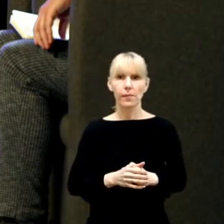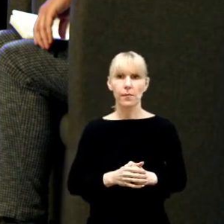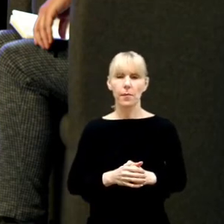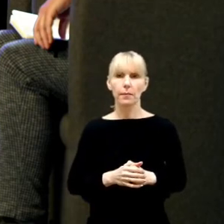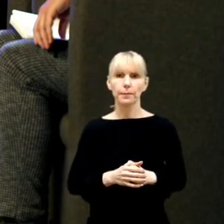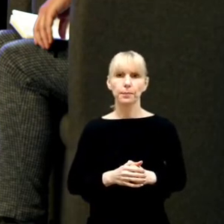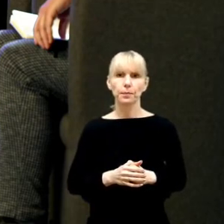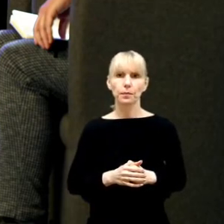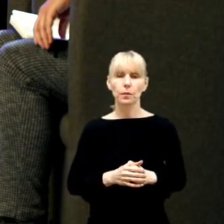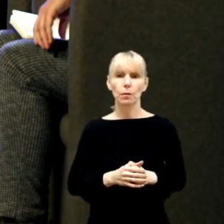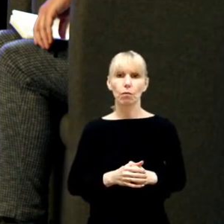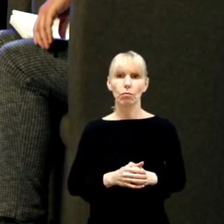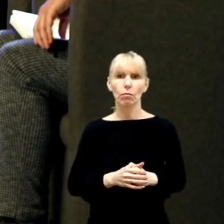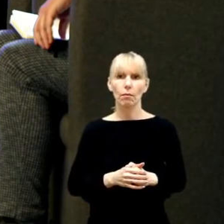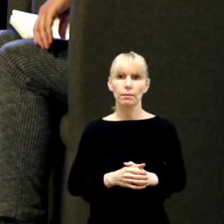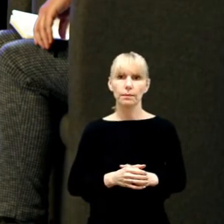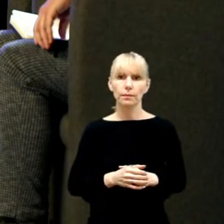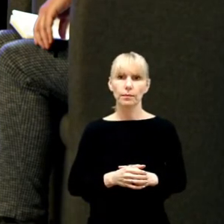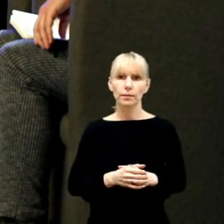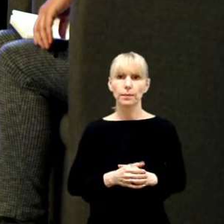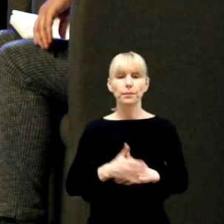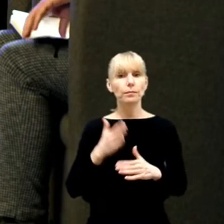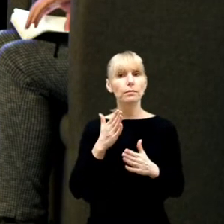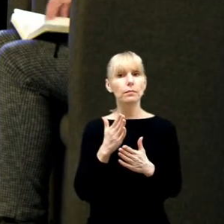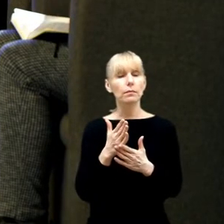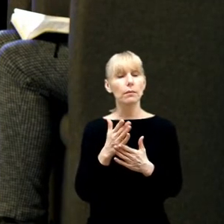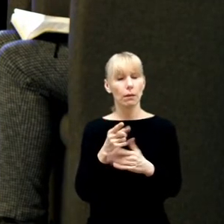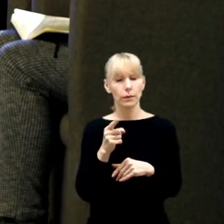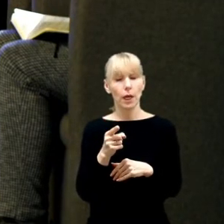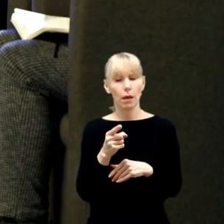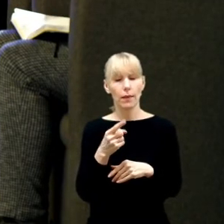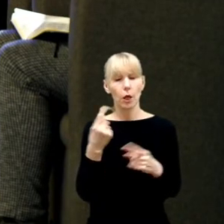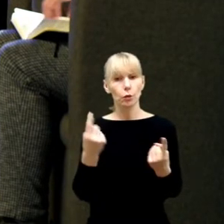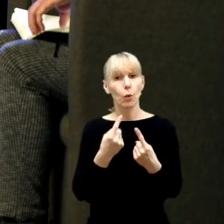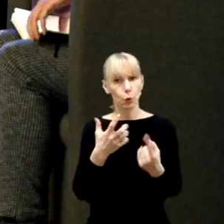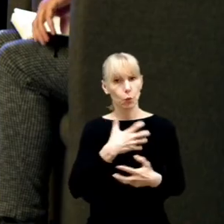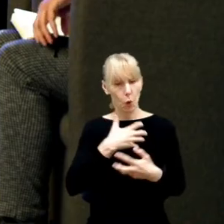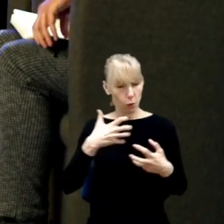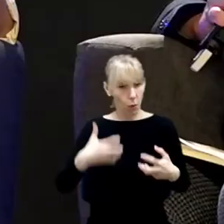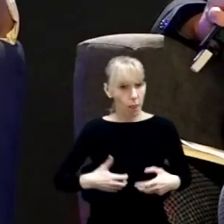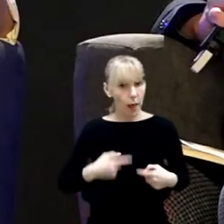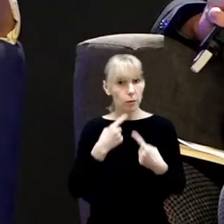w ten gospodarczy sposób jesteśmy w stanie wręcz